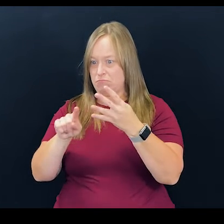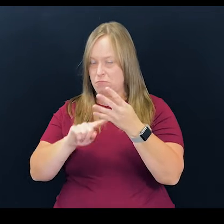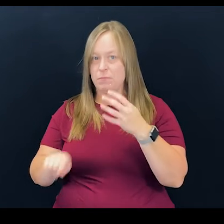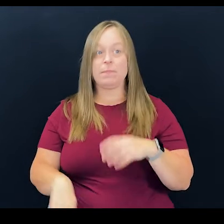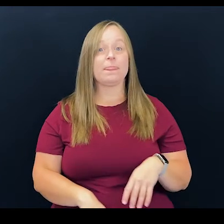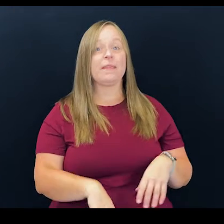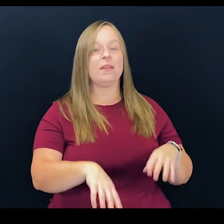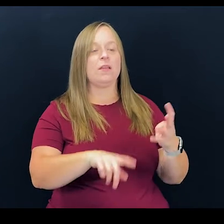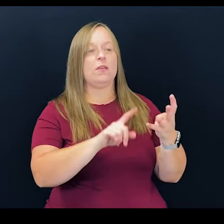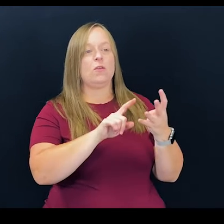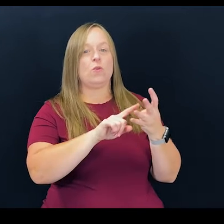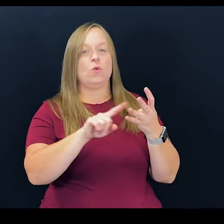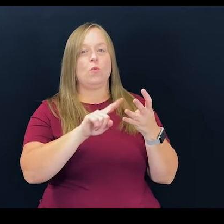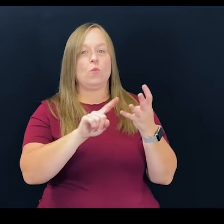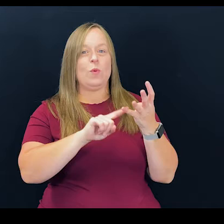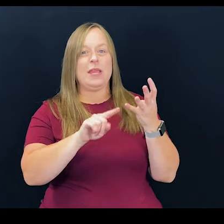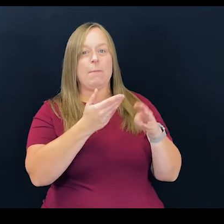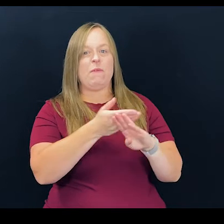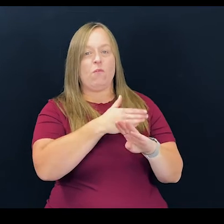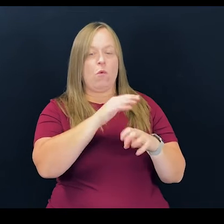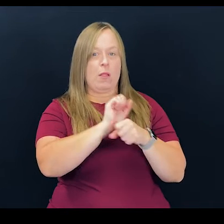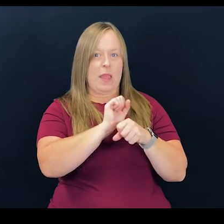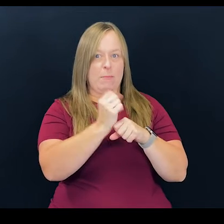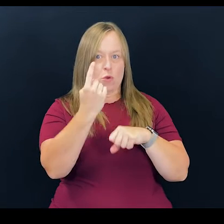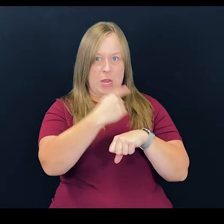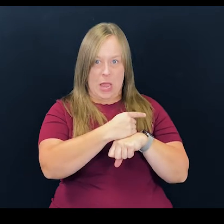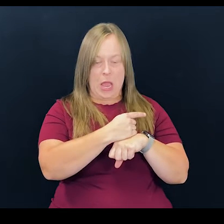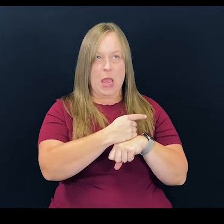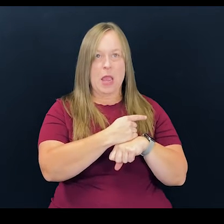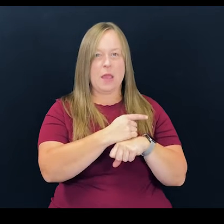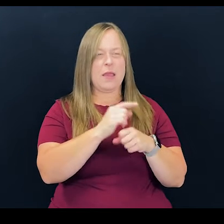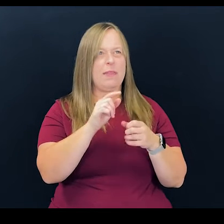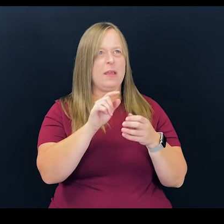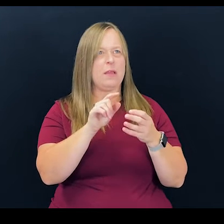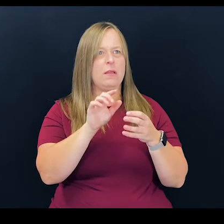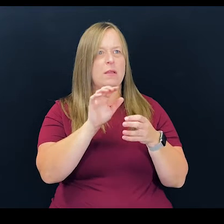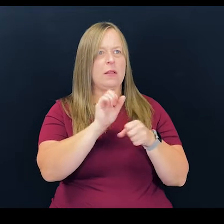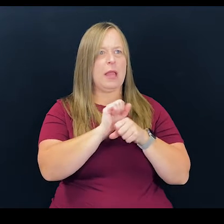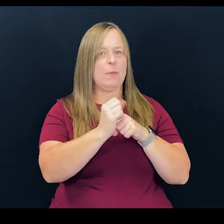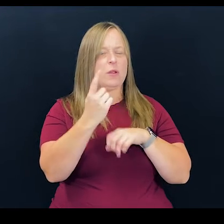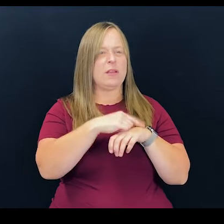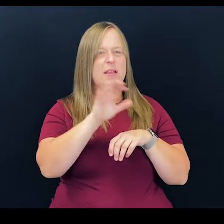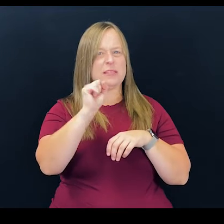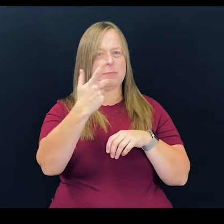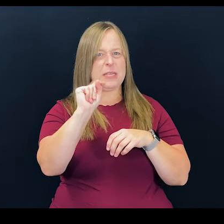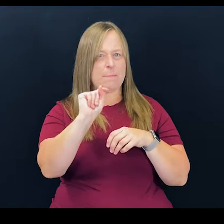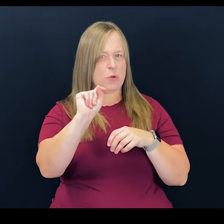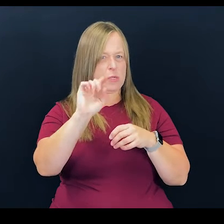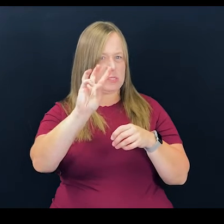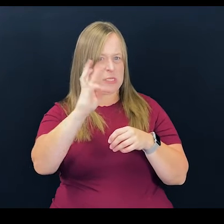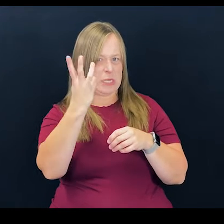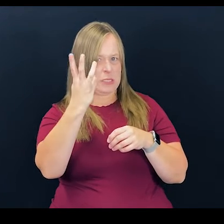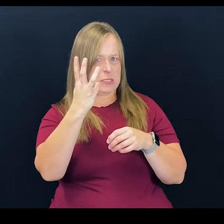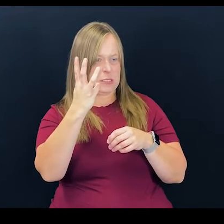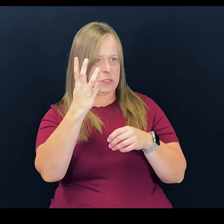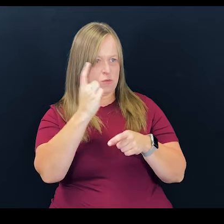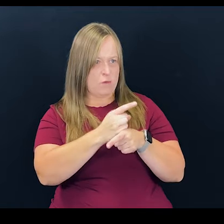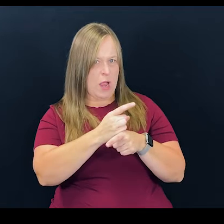Siempre se lleva a cabo el fin de semana antes de Labor Day. El Labor Day creo que es el 6 de septiembre, ¿no?